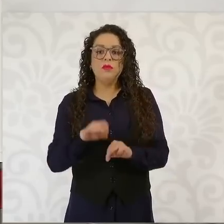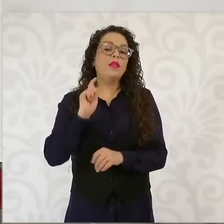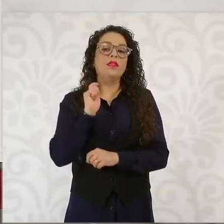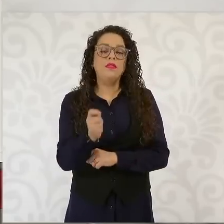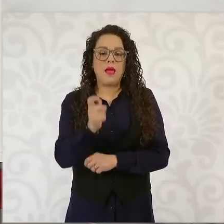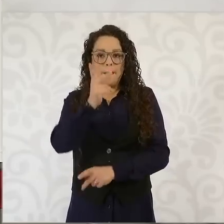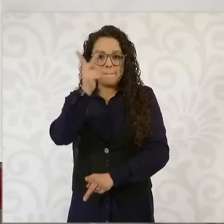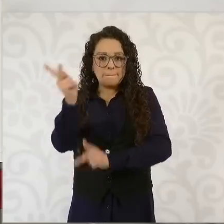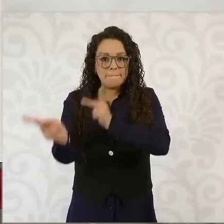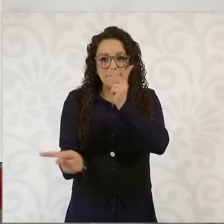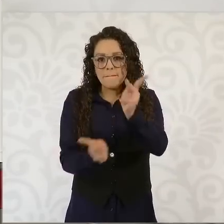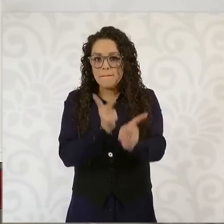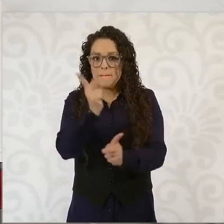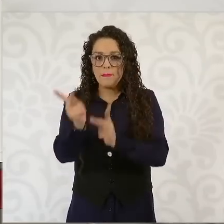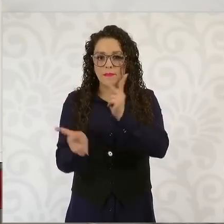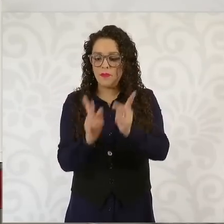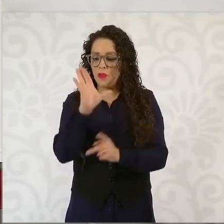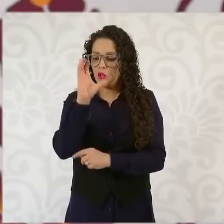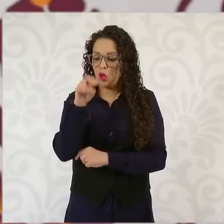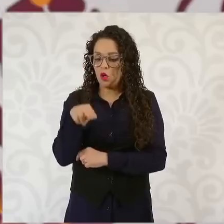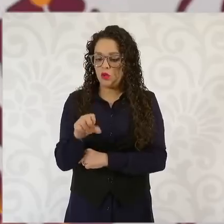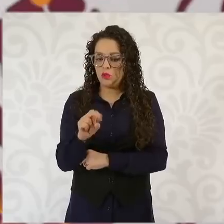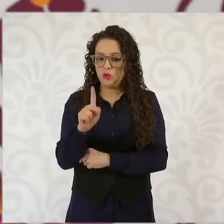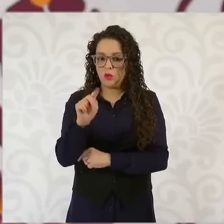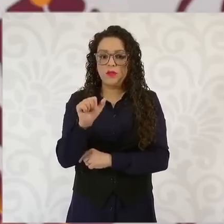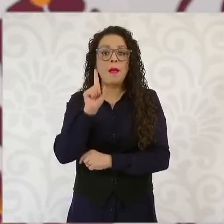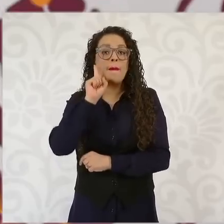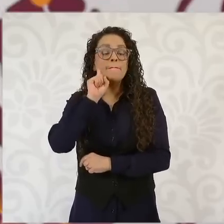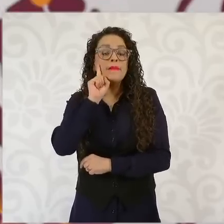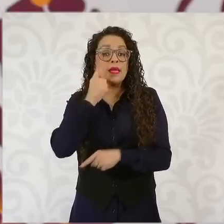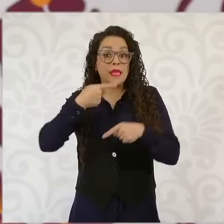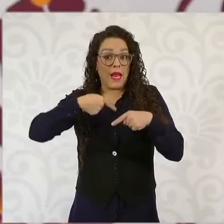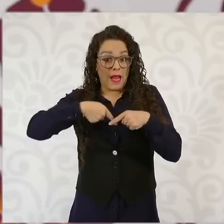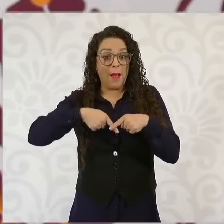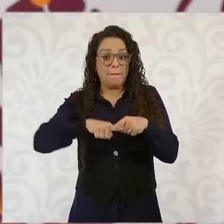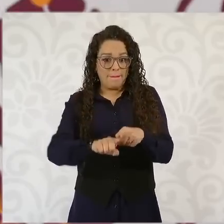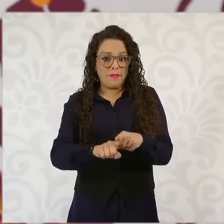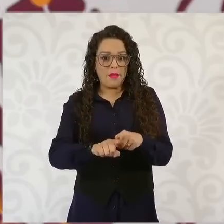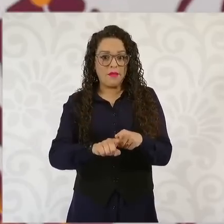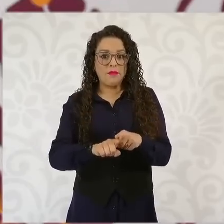iniciamos mañana Industria del acero el aluminio industria Automotriz todas las Industrias que